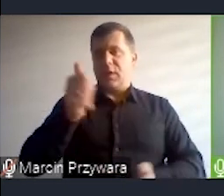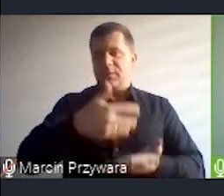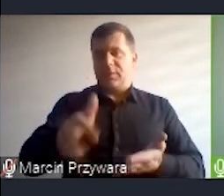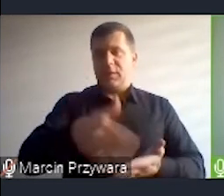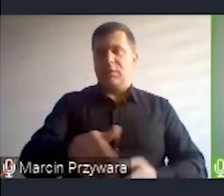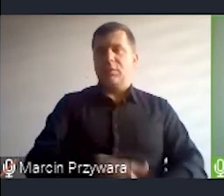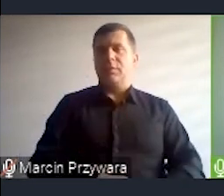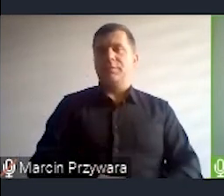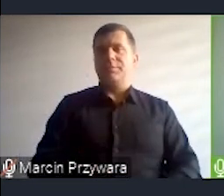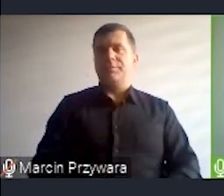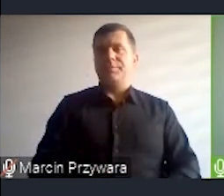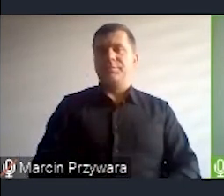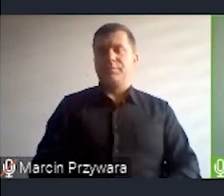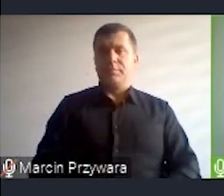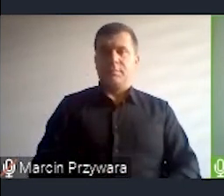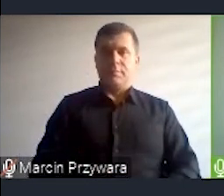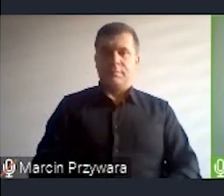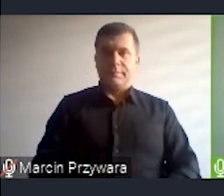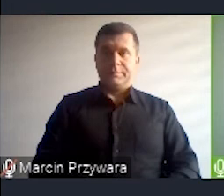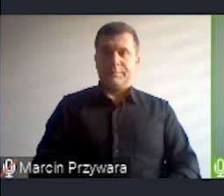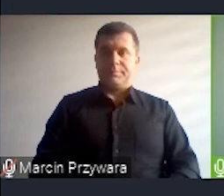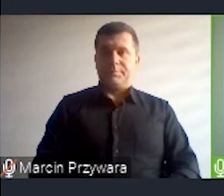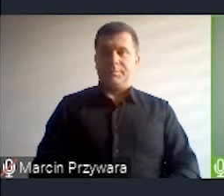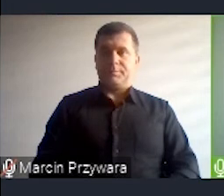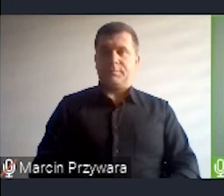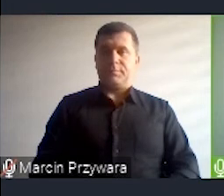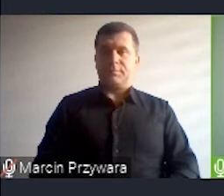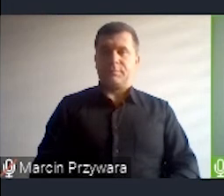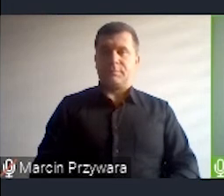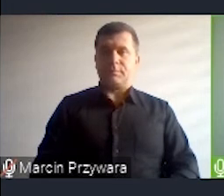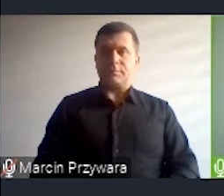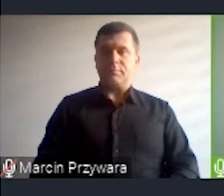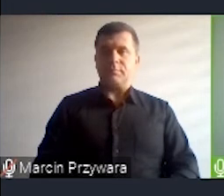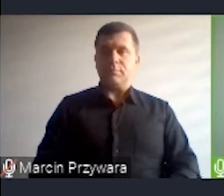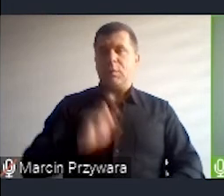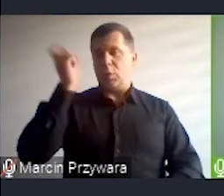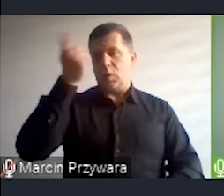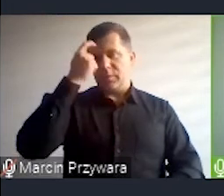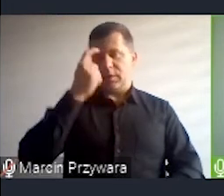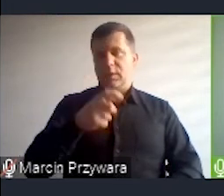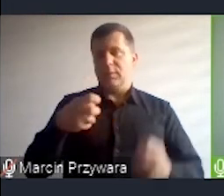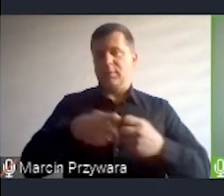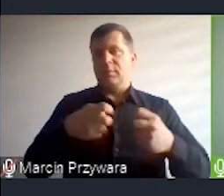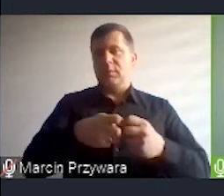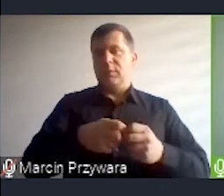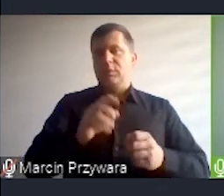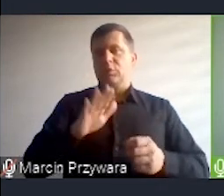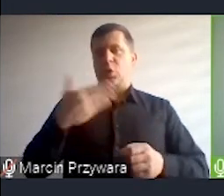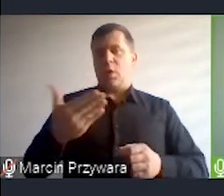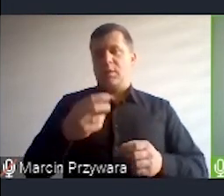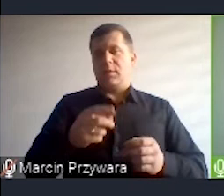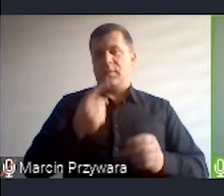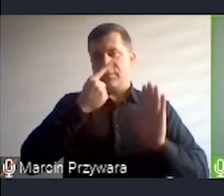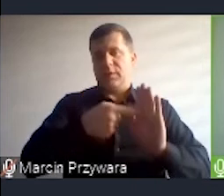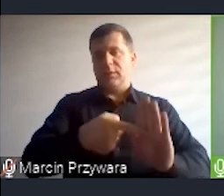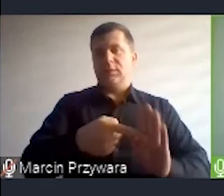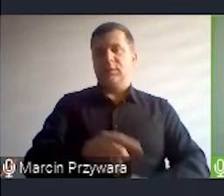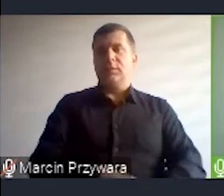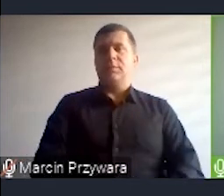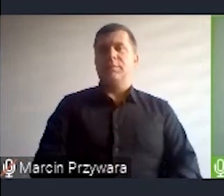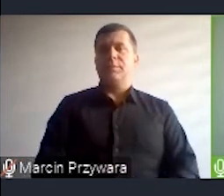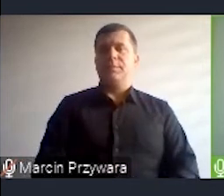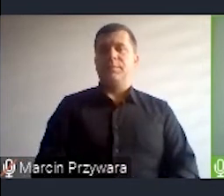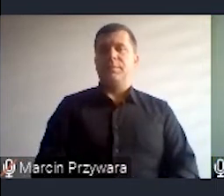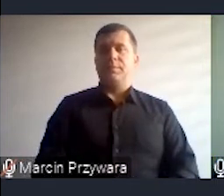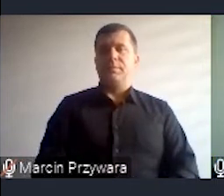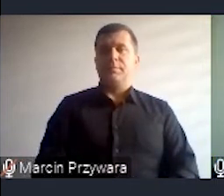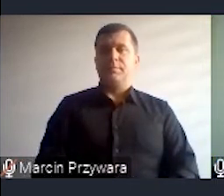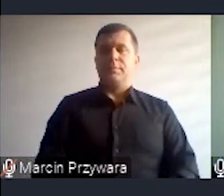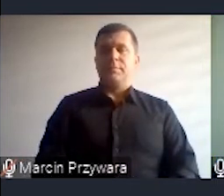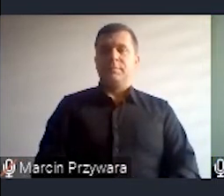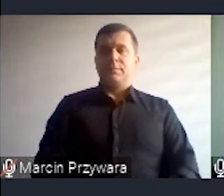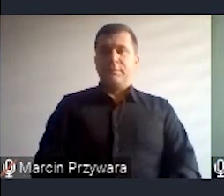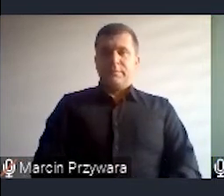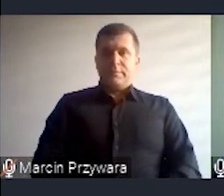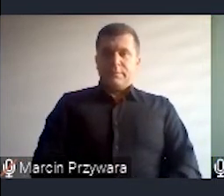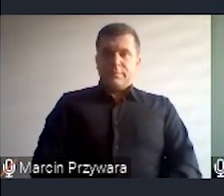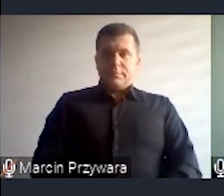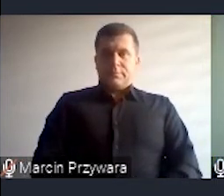Może tak. Główną stronę wytycznych.